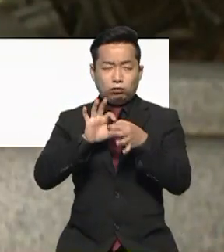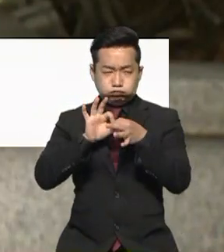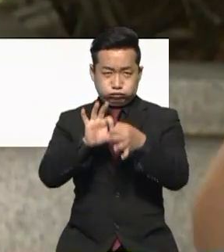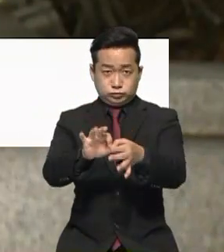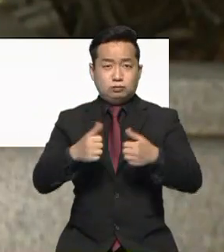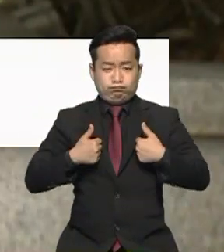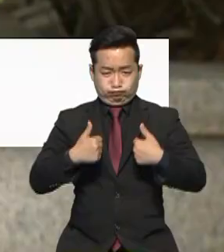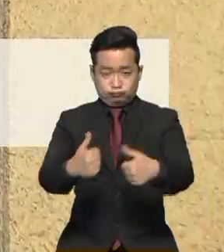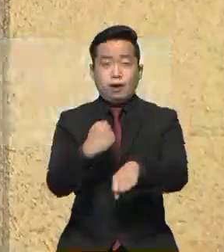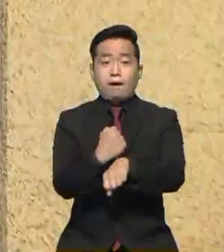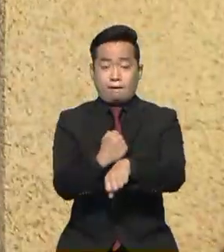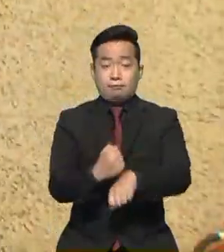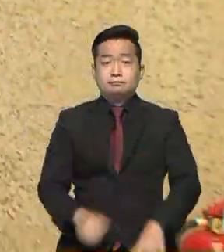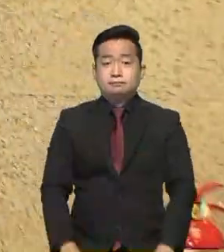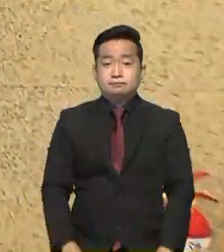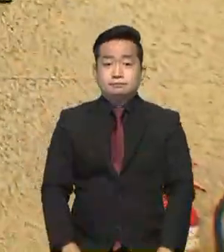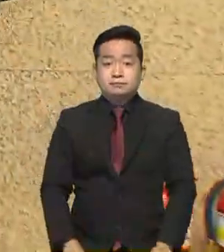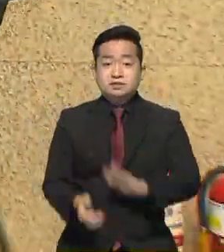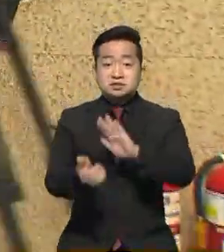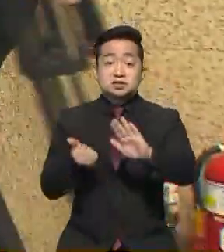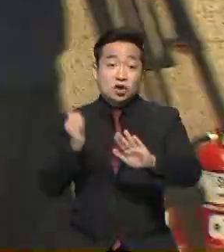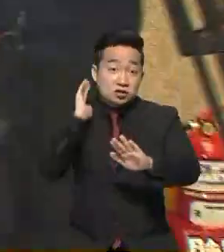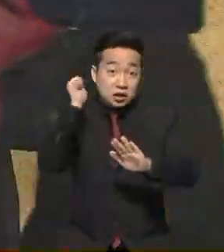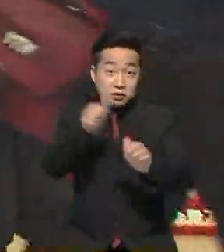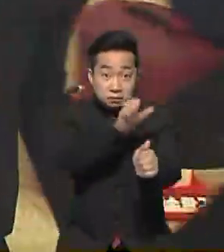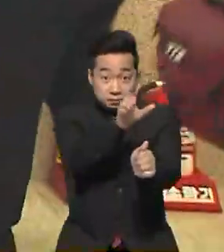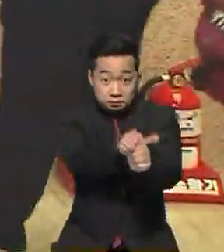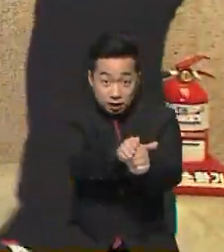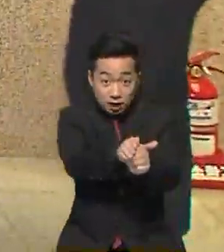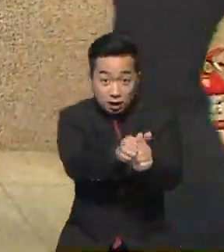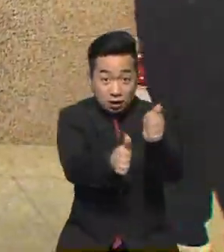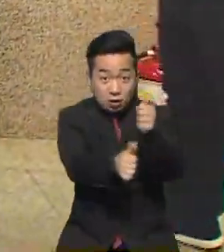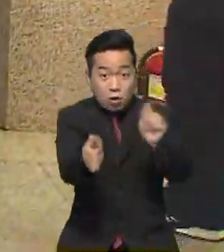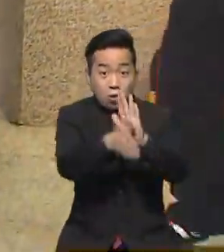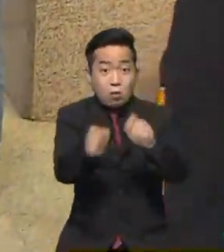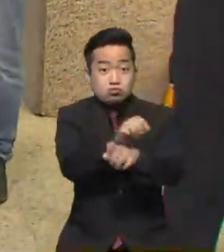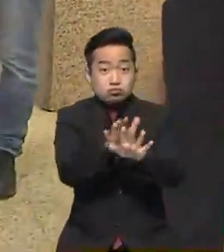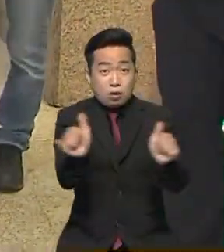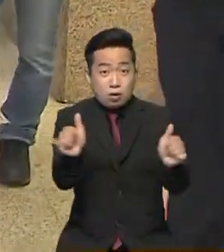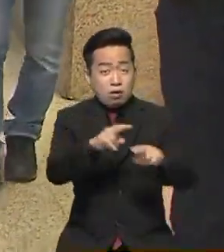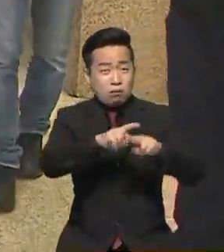(기자) 전 정부에서 임명된 정무직 공무원 관련 사퇴 공방은 정치권으로